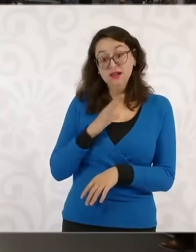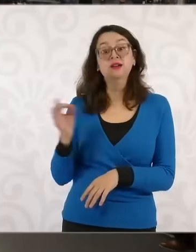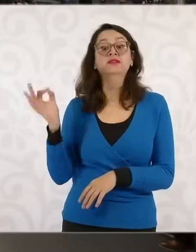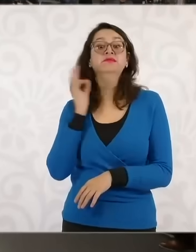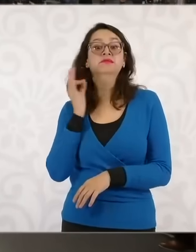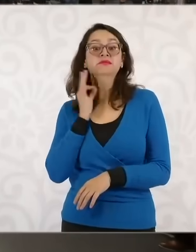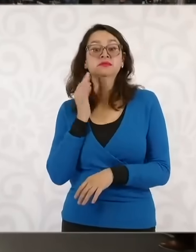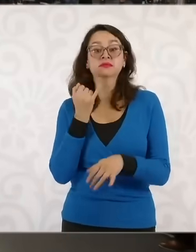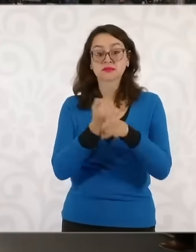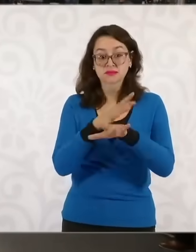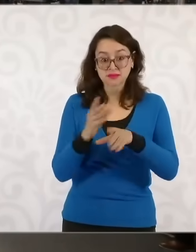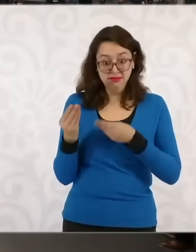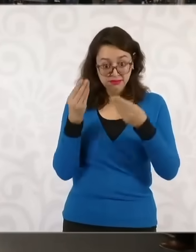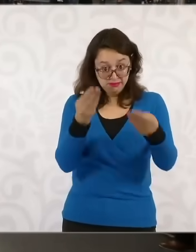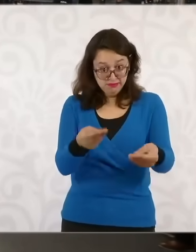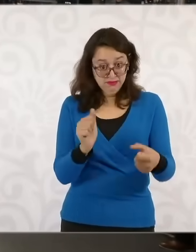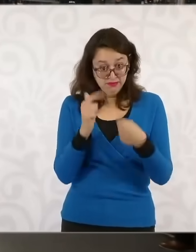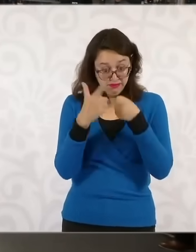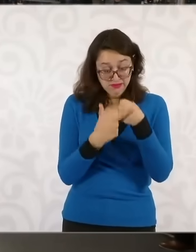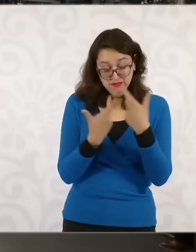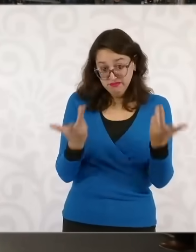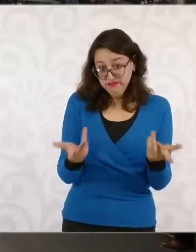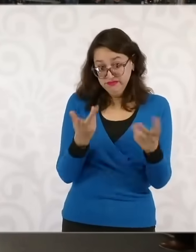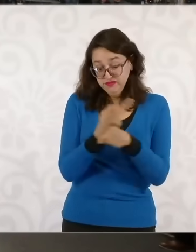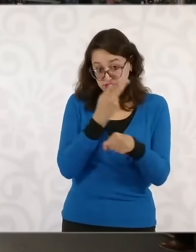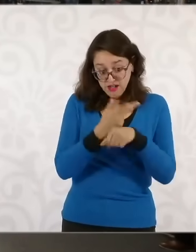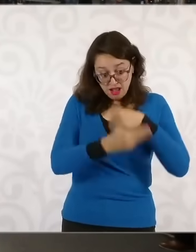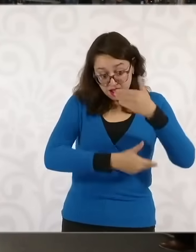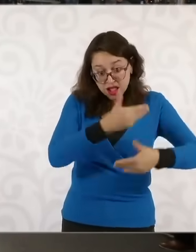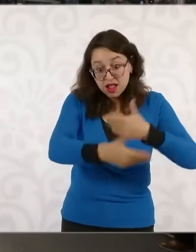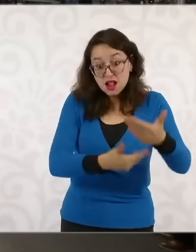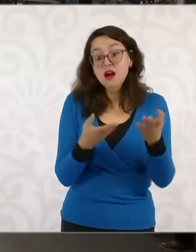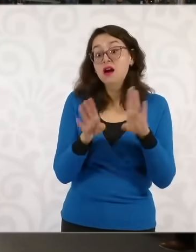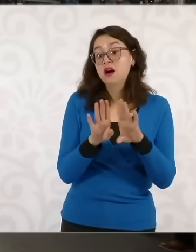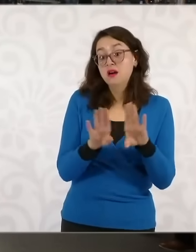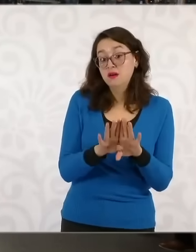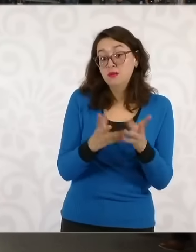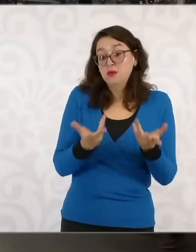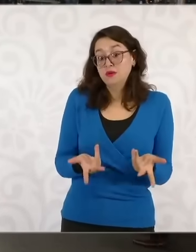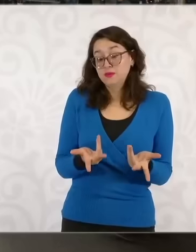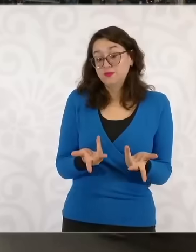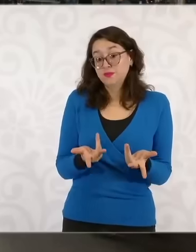República informó a la presidencia eh si habría algún avance. Y en todo caso, pues si se puede